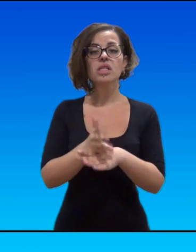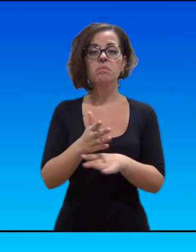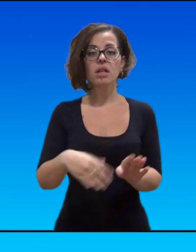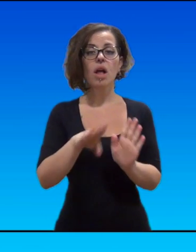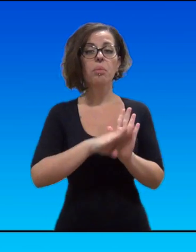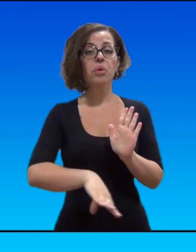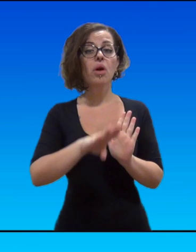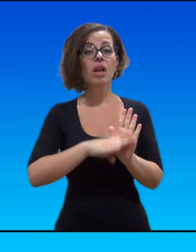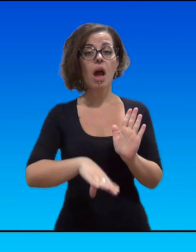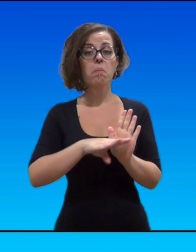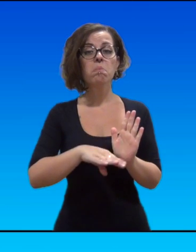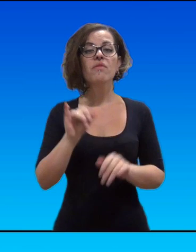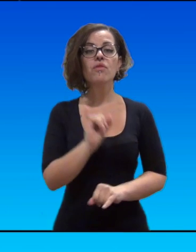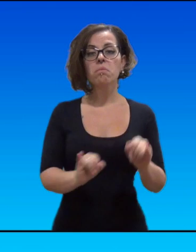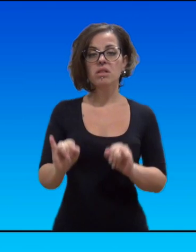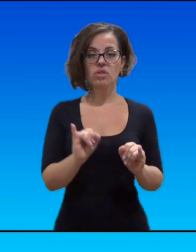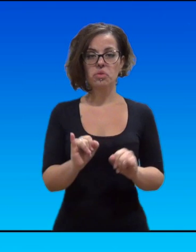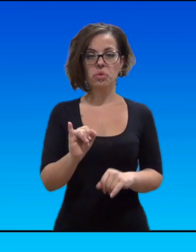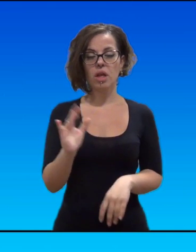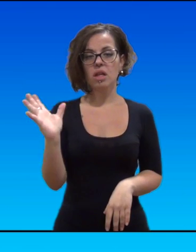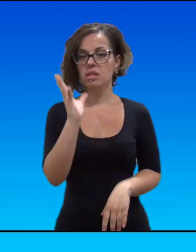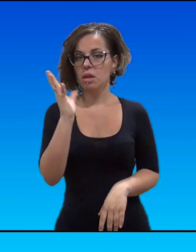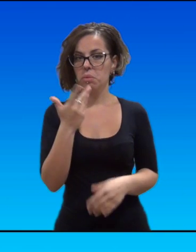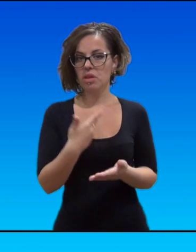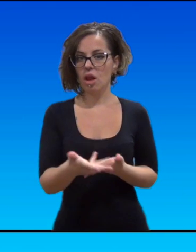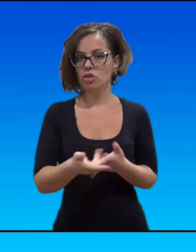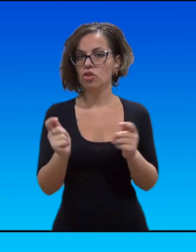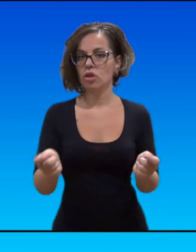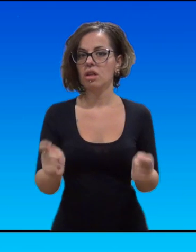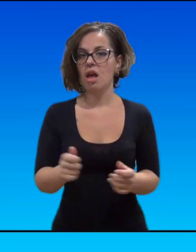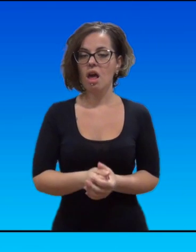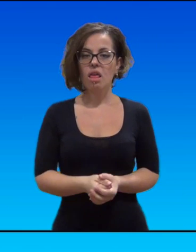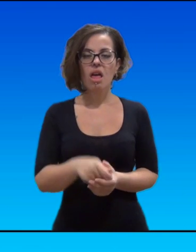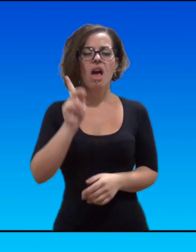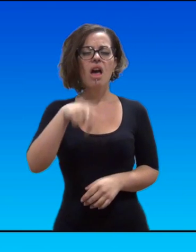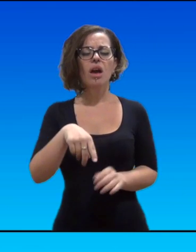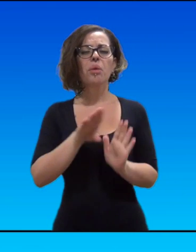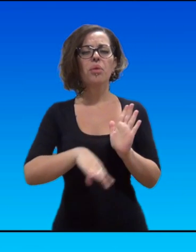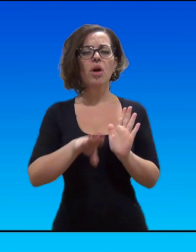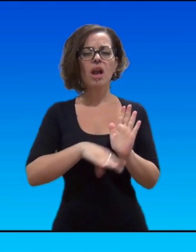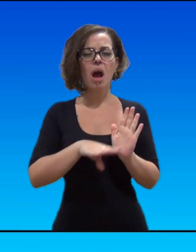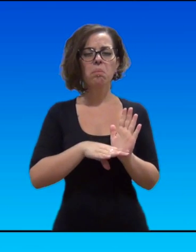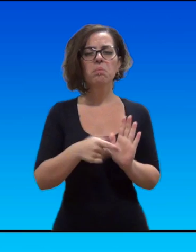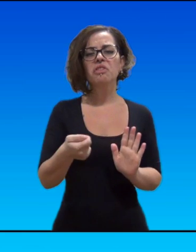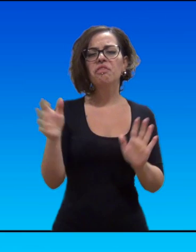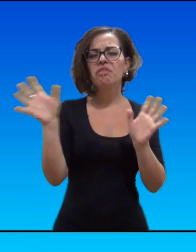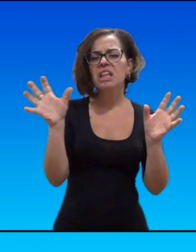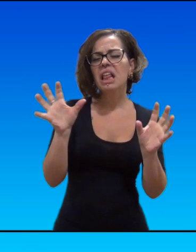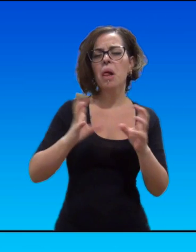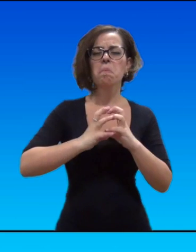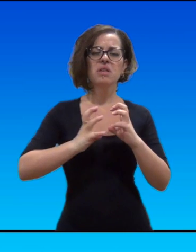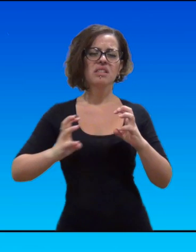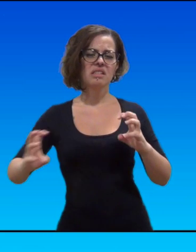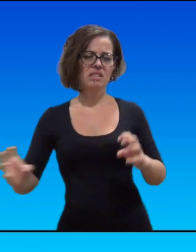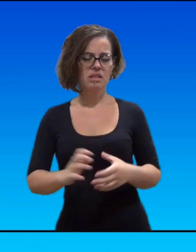ai programmi di informazione e a quelli di intrattenimento.